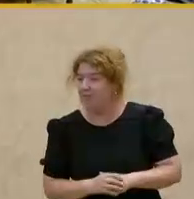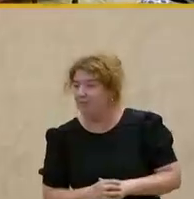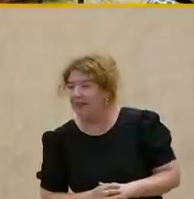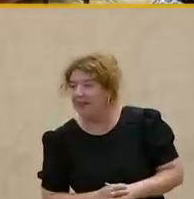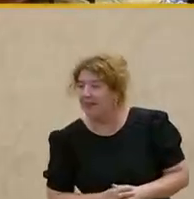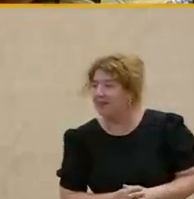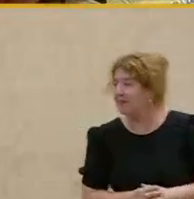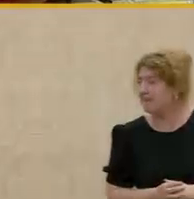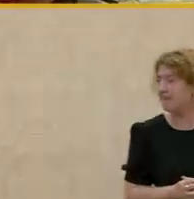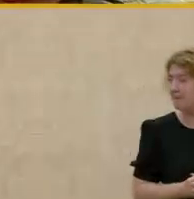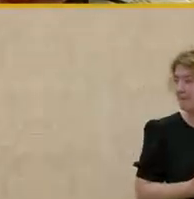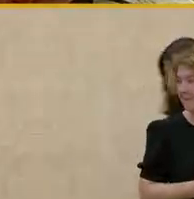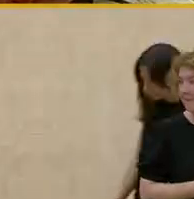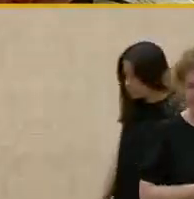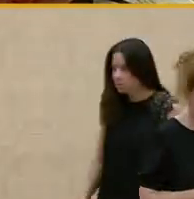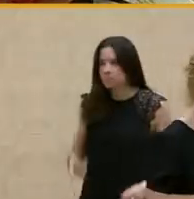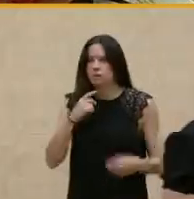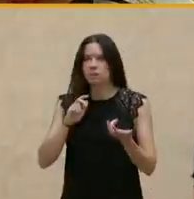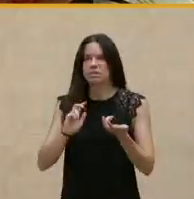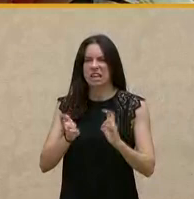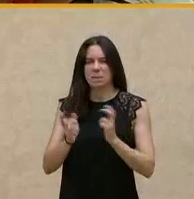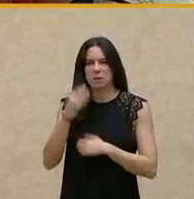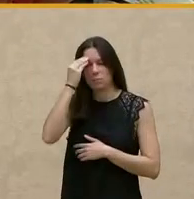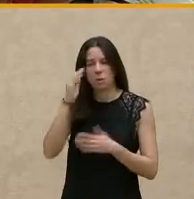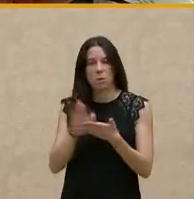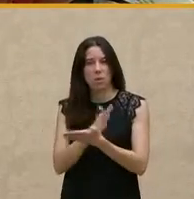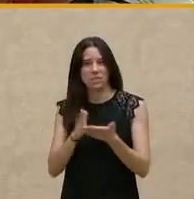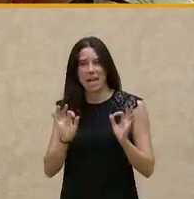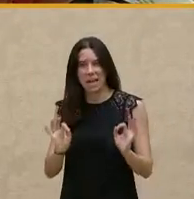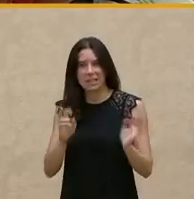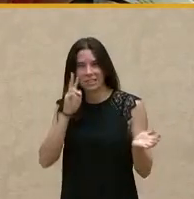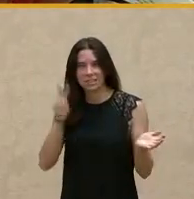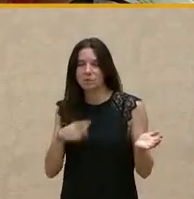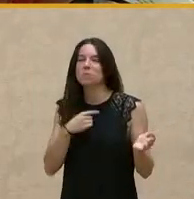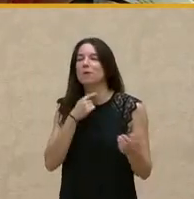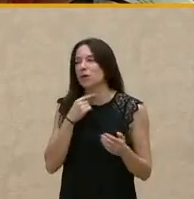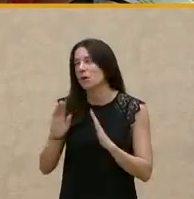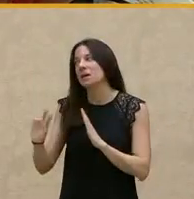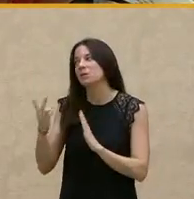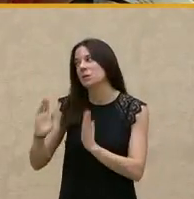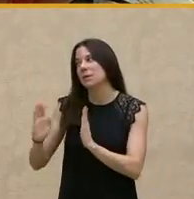(Aplausos) -Lo del CHATGPT me ha parecido poesía, pero me ha gustado mucho más la segunda parte: tu aportación.